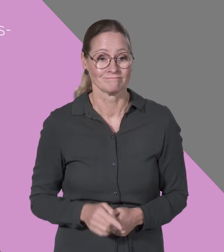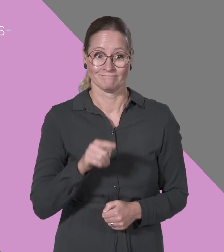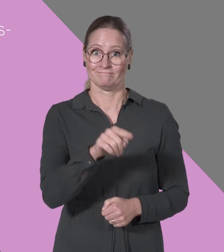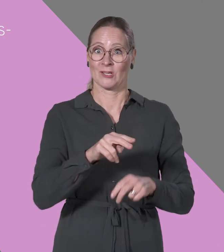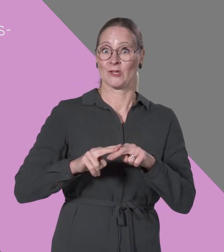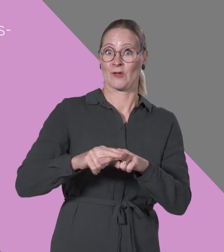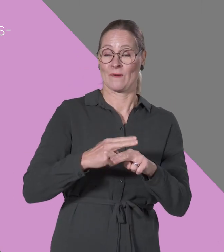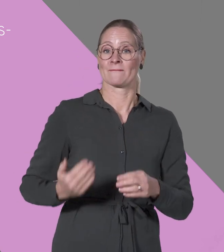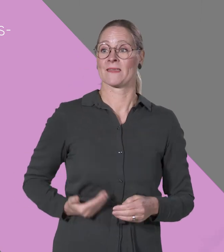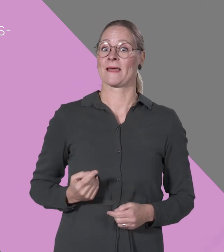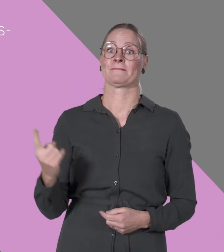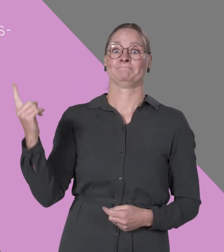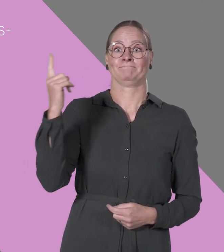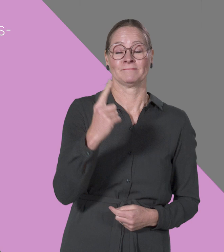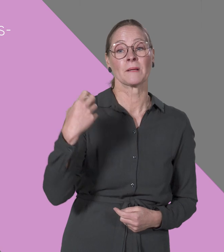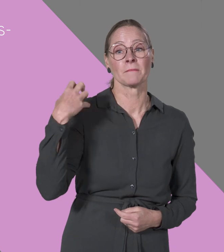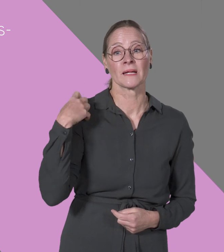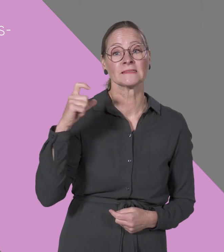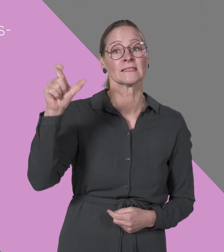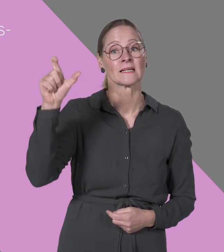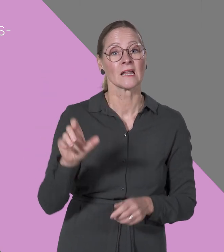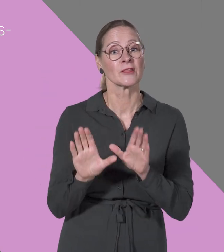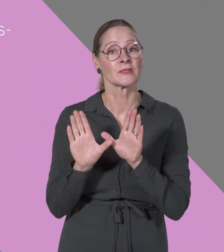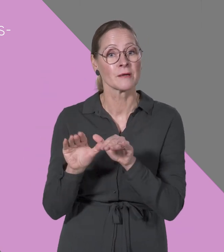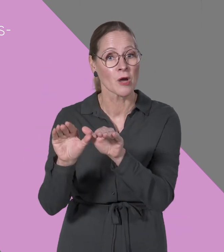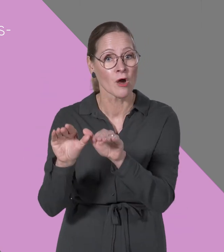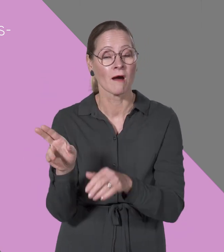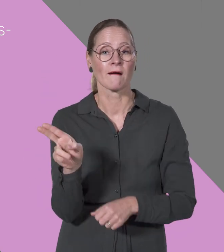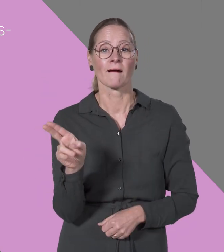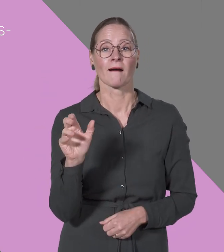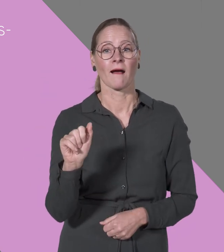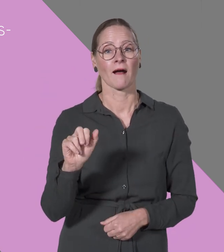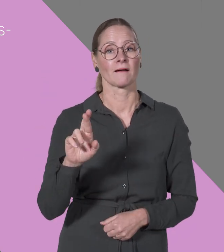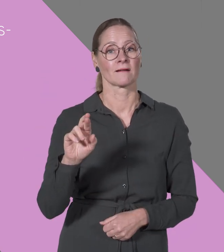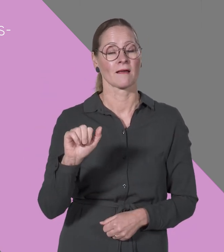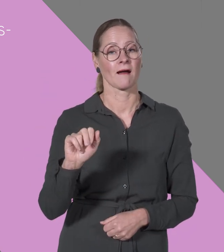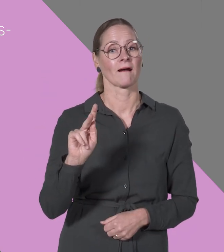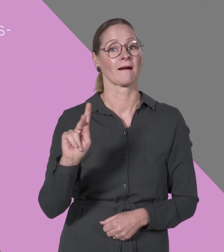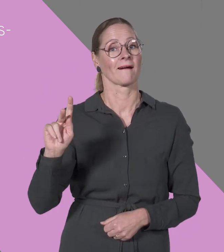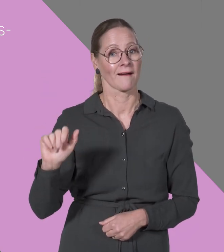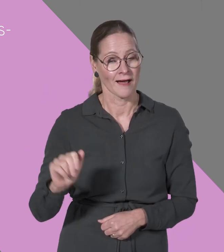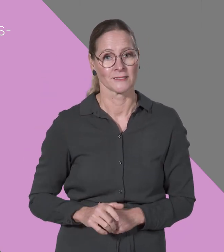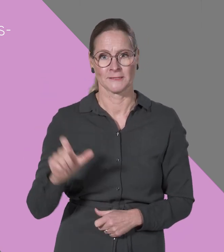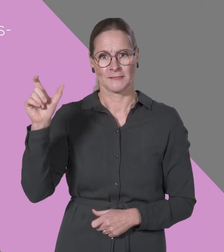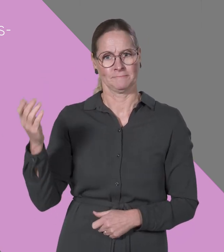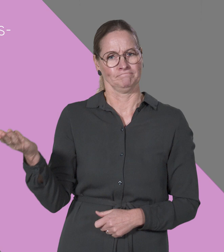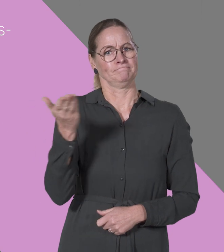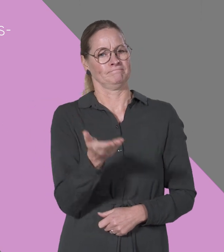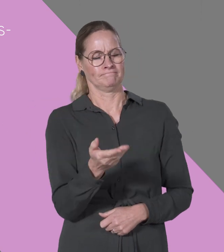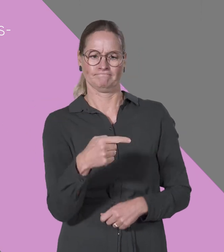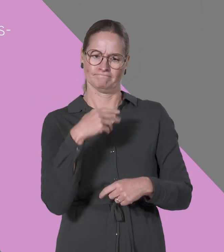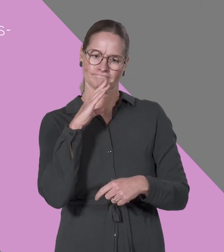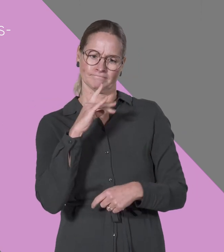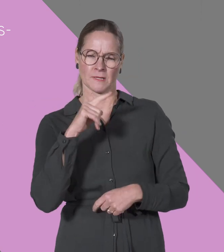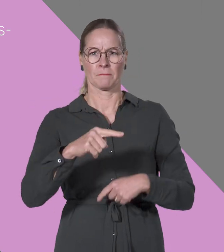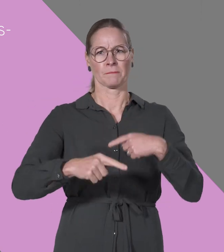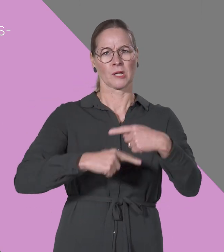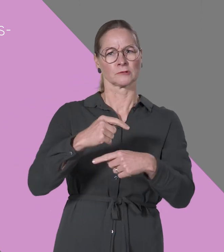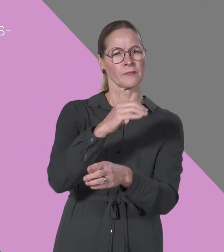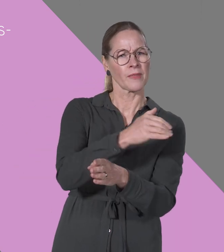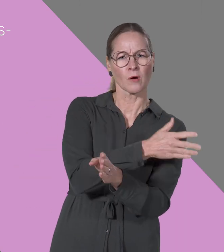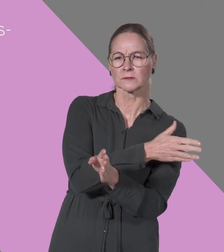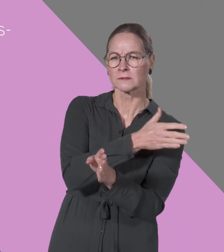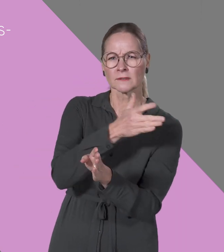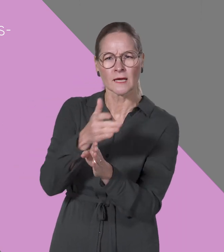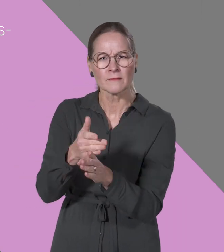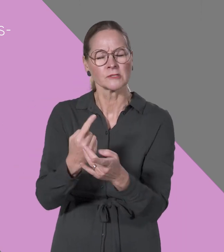Kokouksessa vieraili ministeri Timo Harakka, joka toi esille prosessin taustoja -